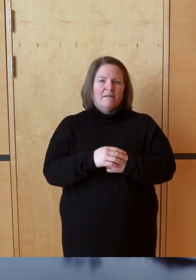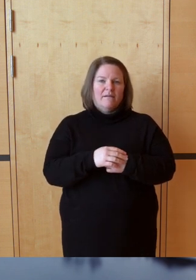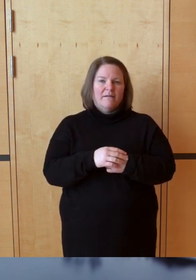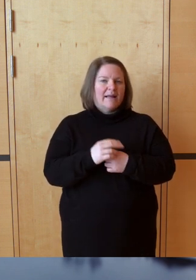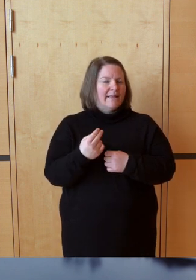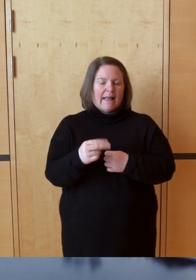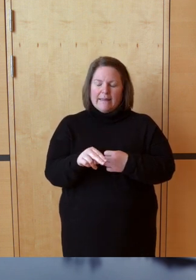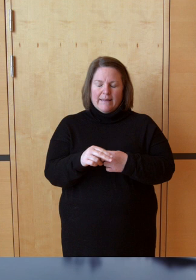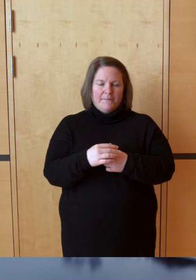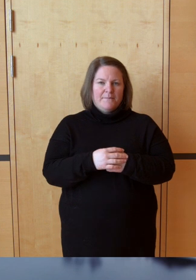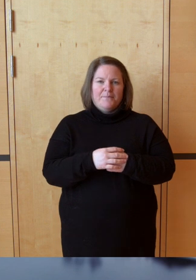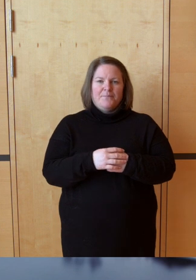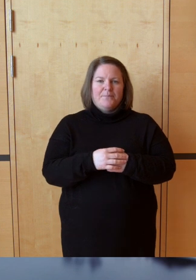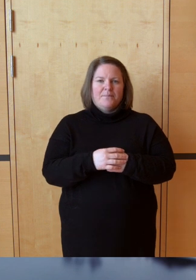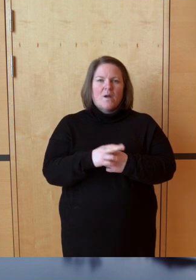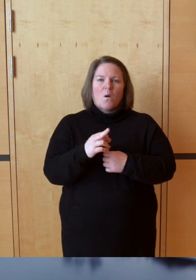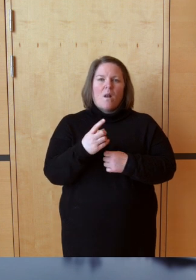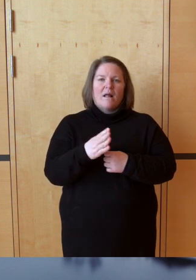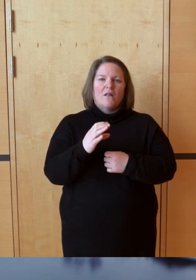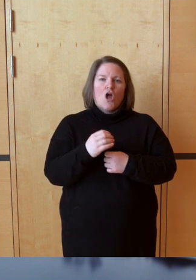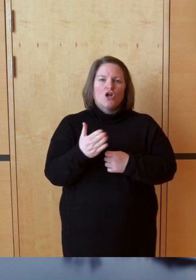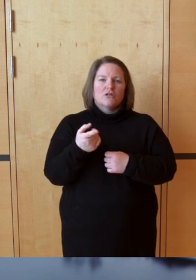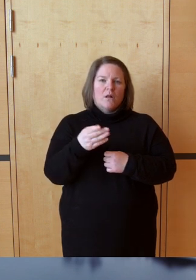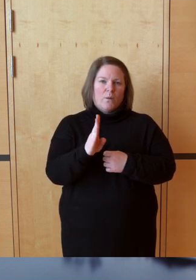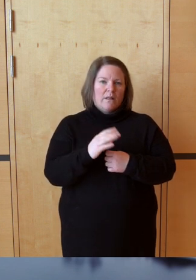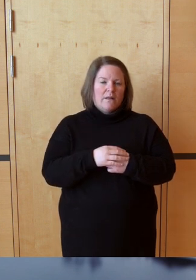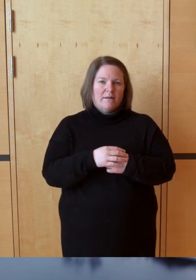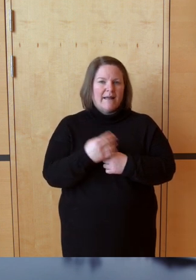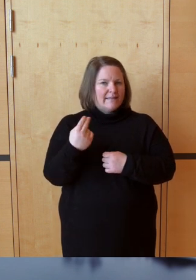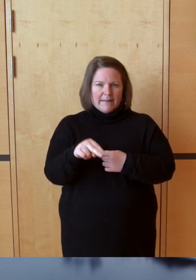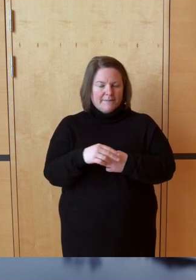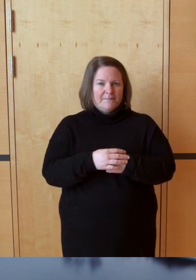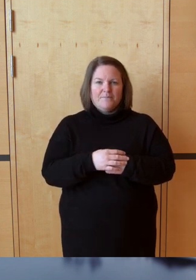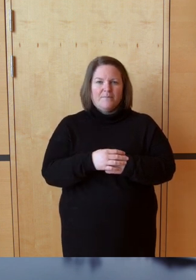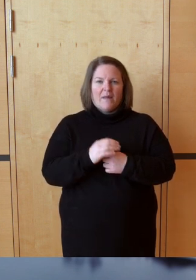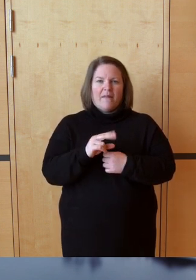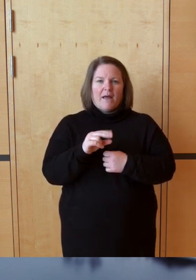Nej Roland Östlund Nej Anna Maria Hedlund